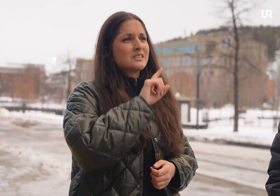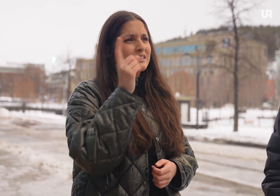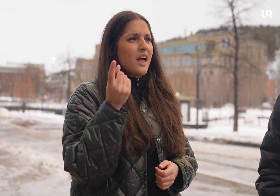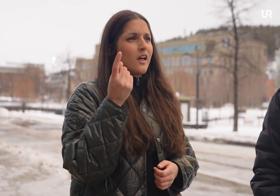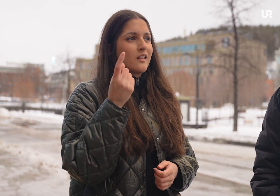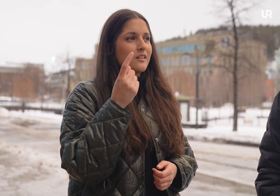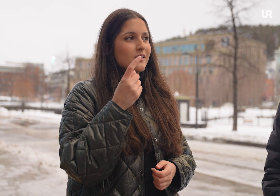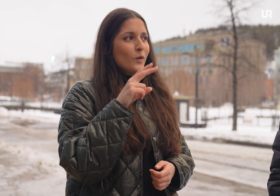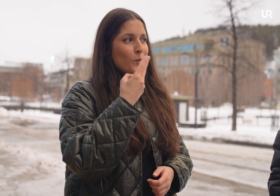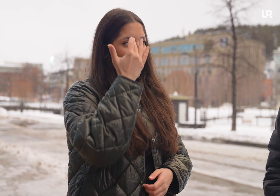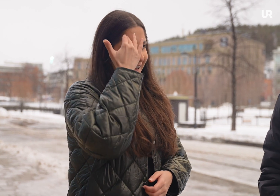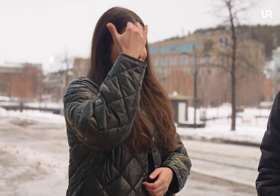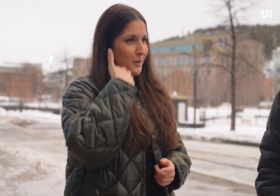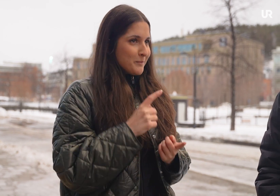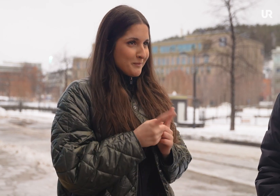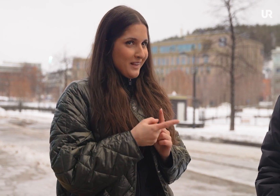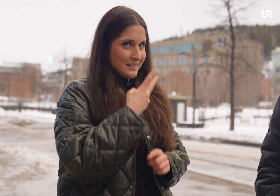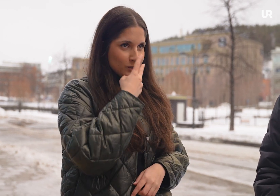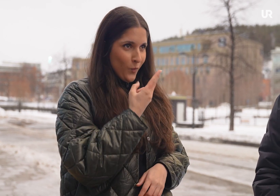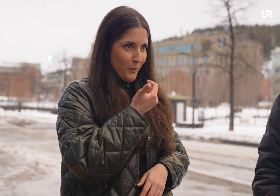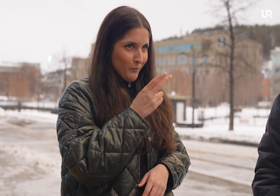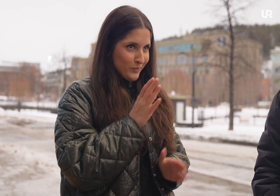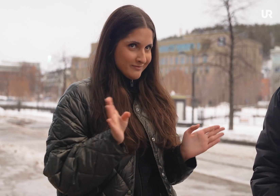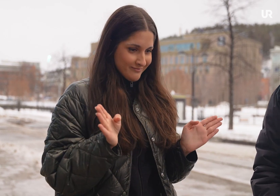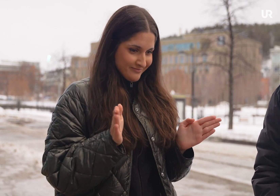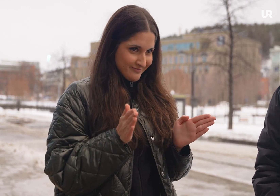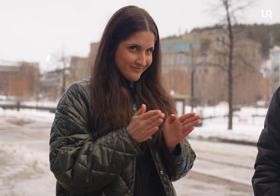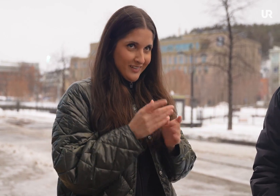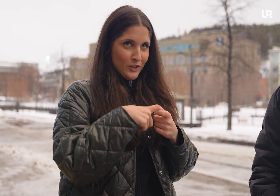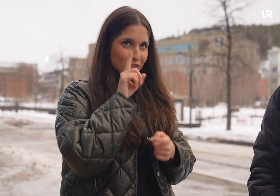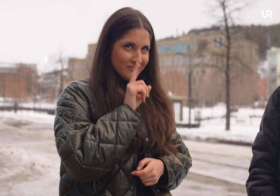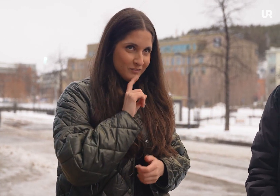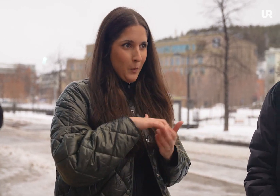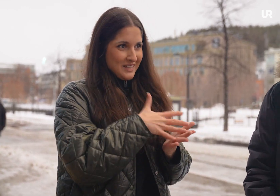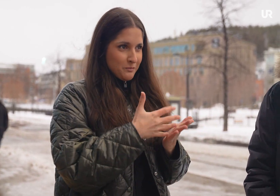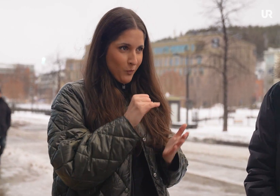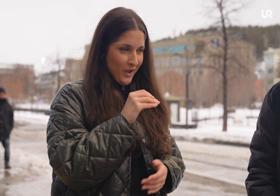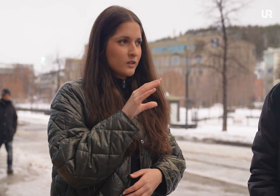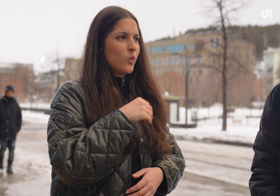Men ju äldre jag blev, desto mer insåg jag att utbudet på döva och teckenspråkiga blir allt färre.